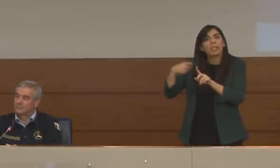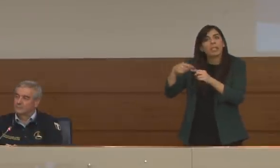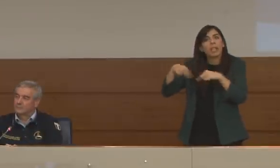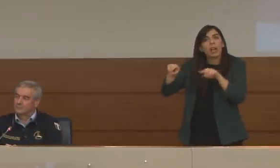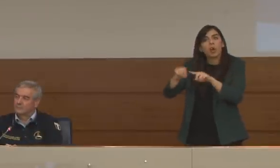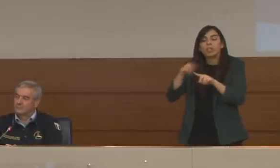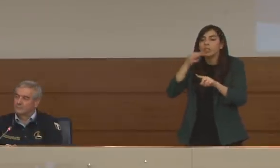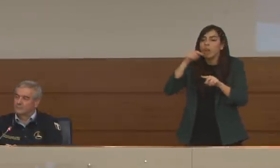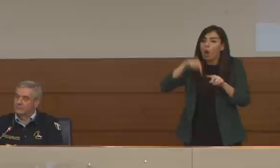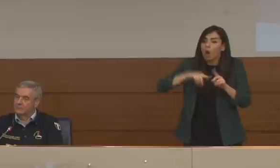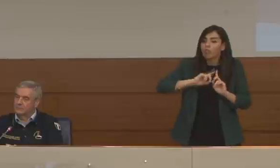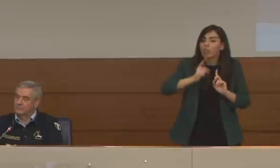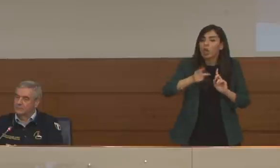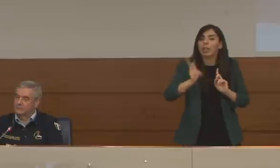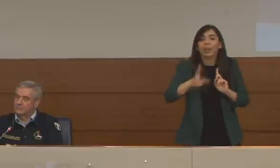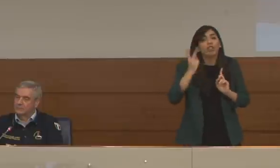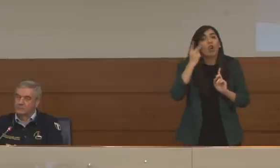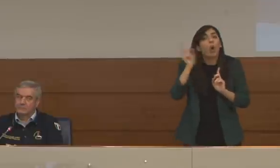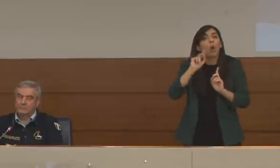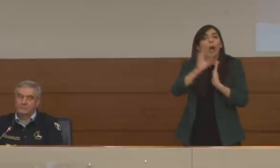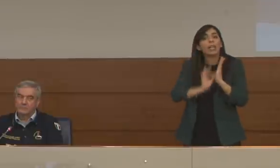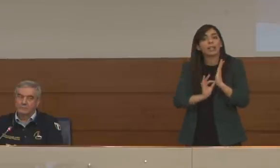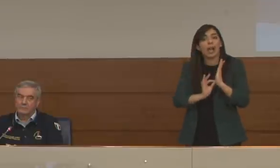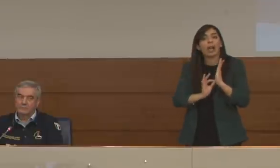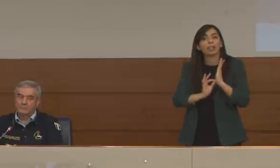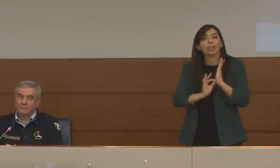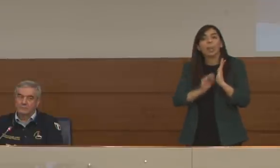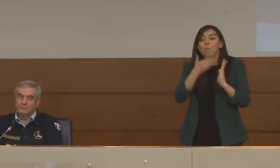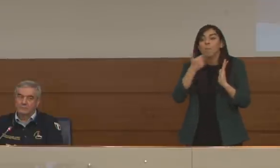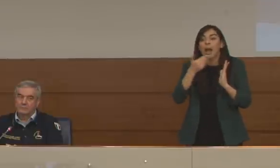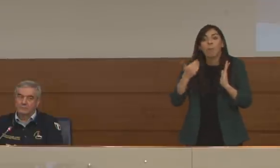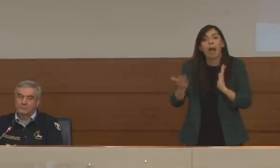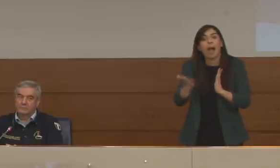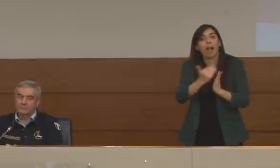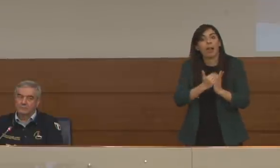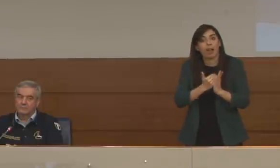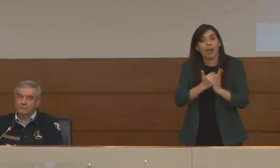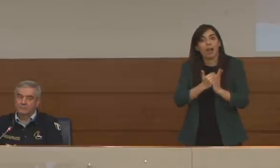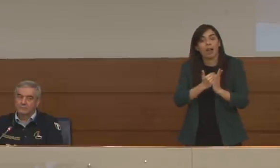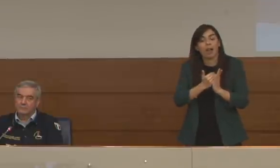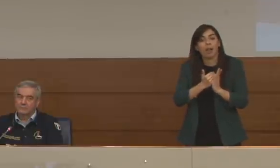essere secondo me, e credo sarà, un compromesso tra avere il massimo di